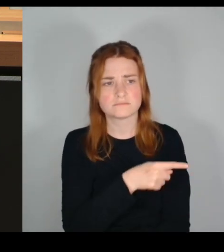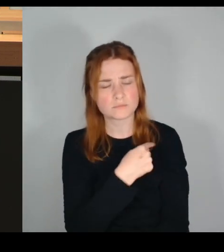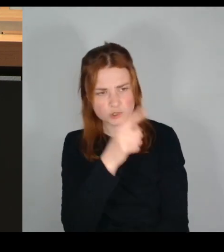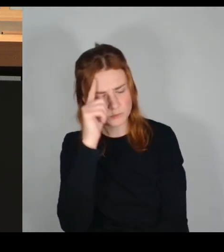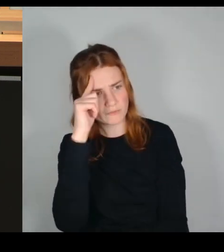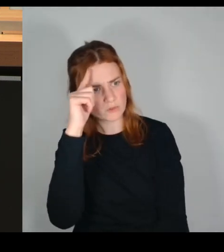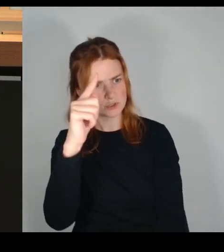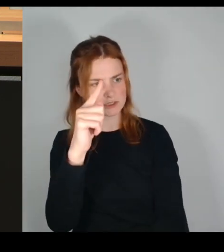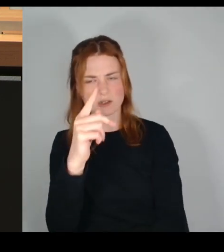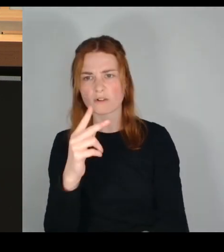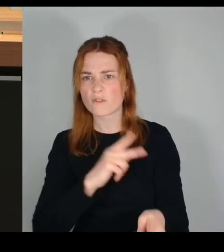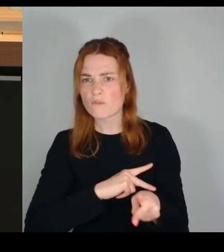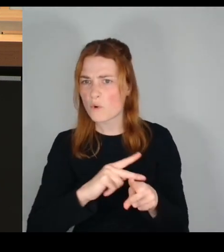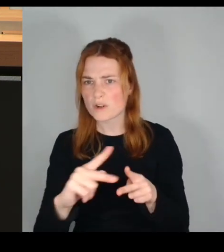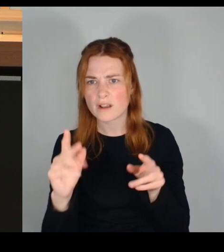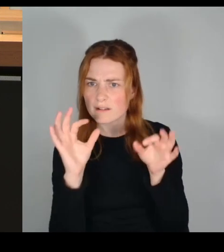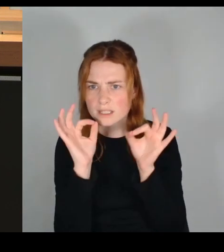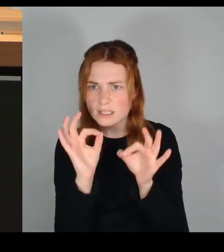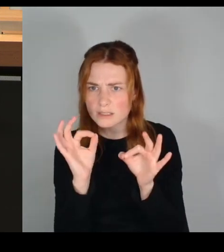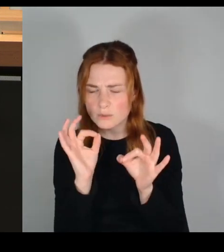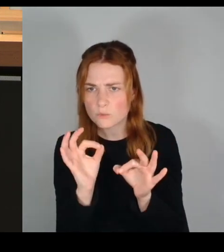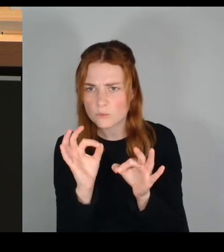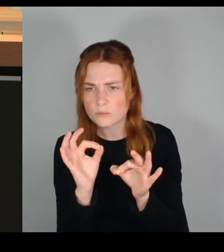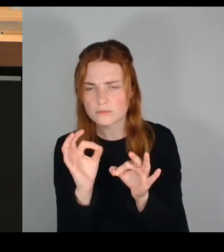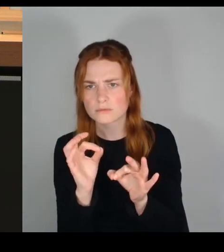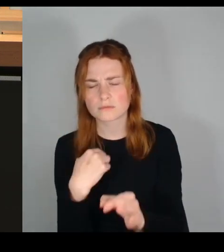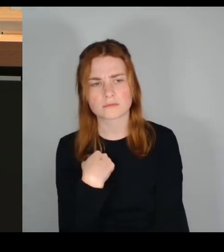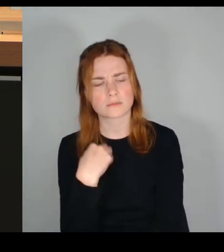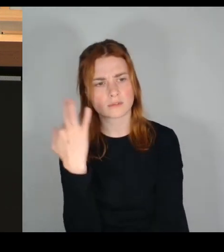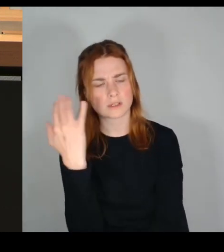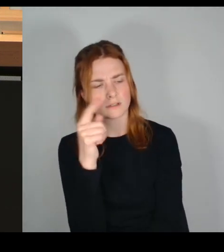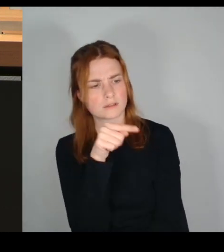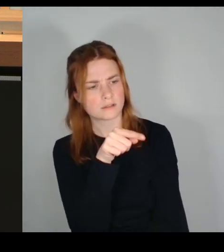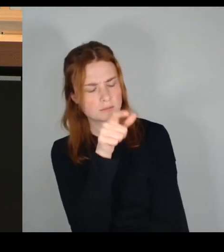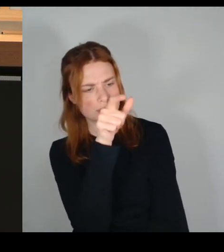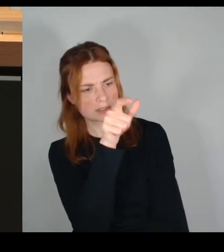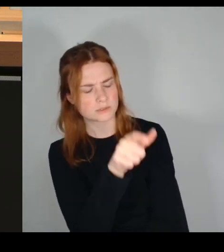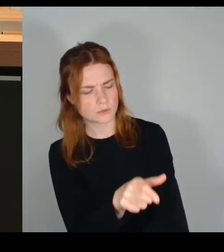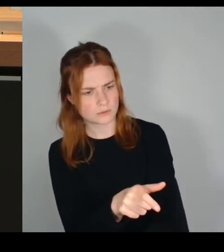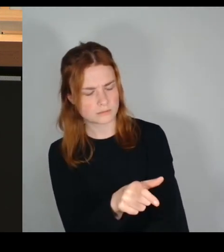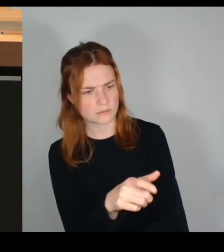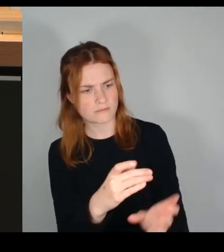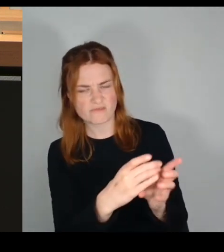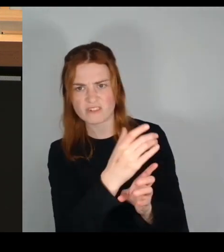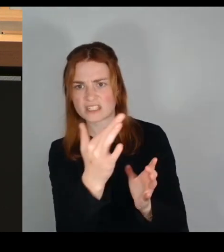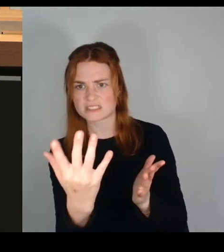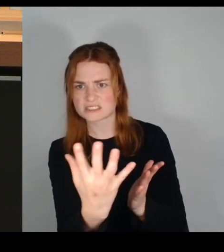Menschen eigentlich los sein? Wie groß müssen die eigenen Existenzsorgen sein? Wie groß muss die Not sein?